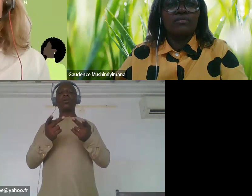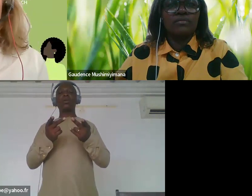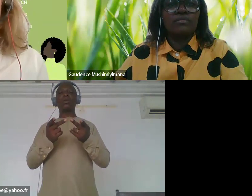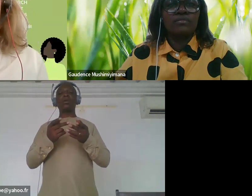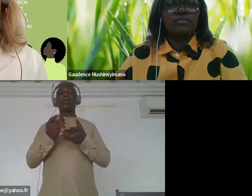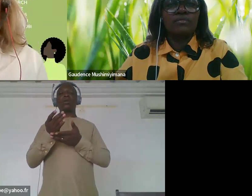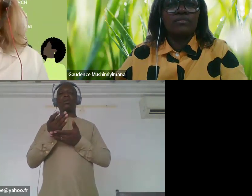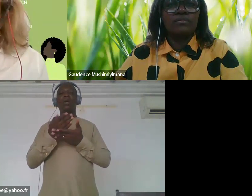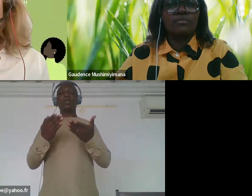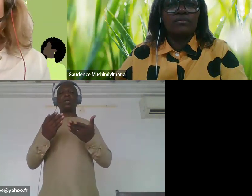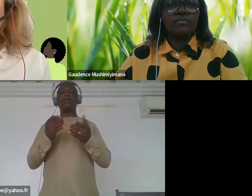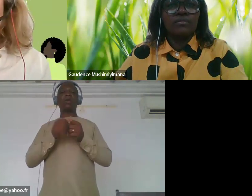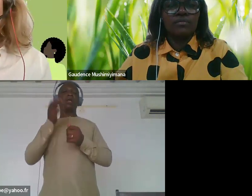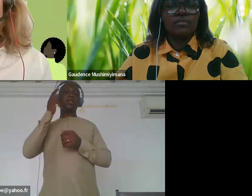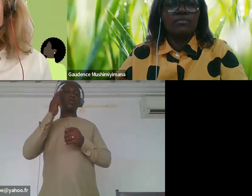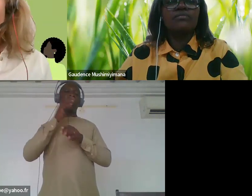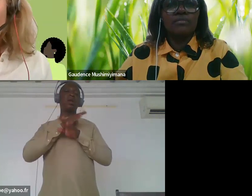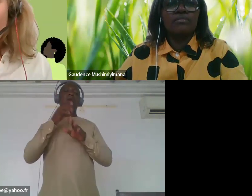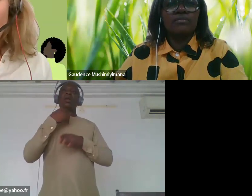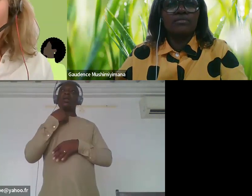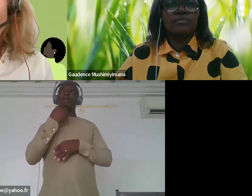histoires inédites car nous avons besoin de lire